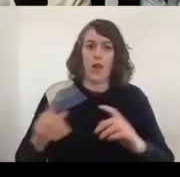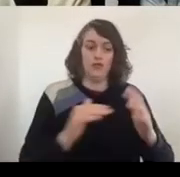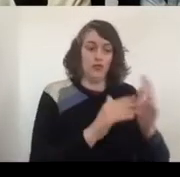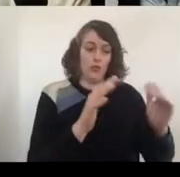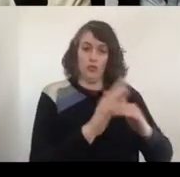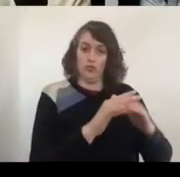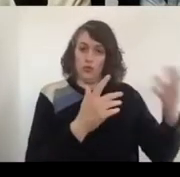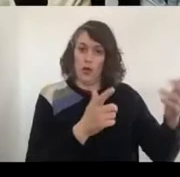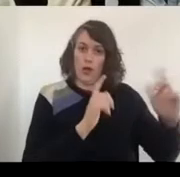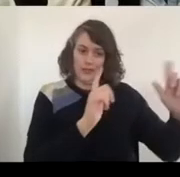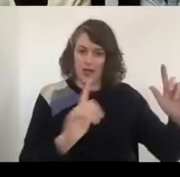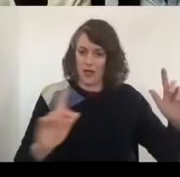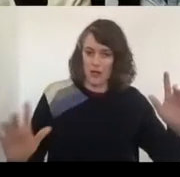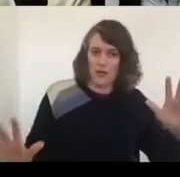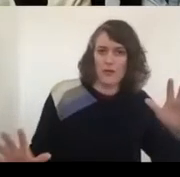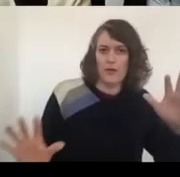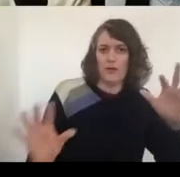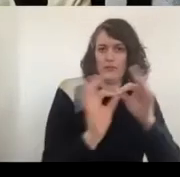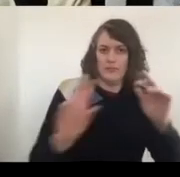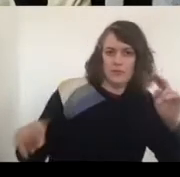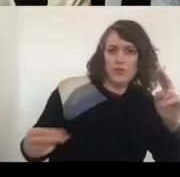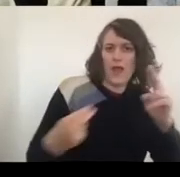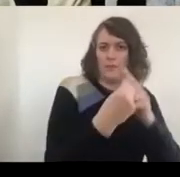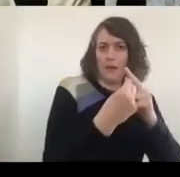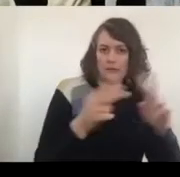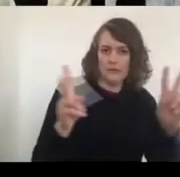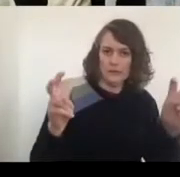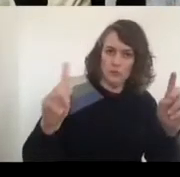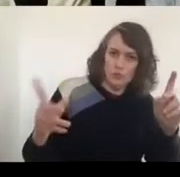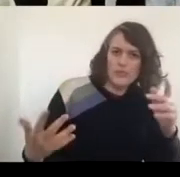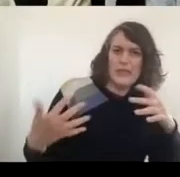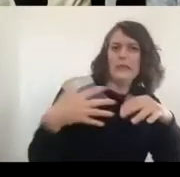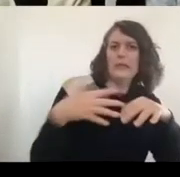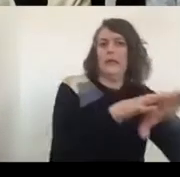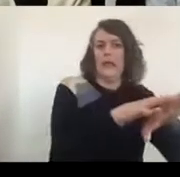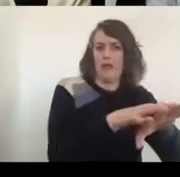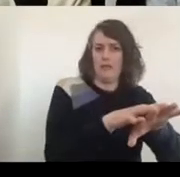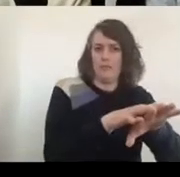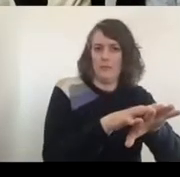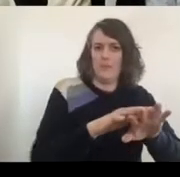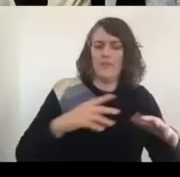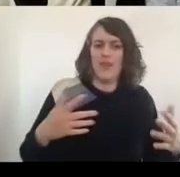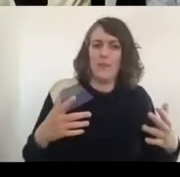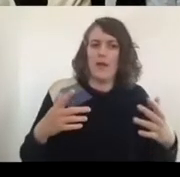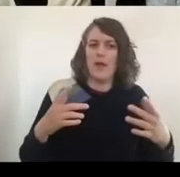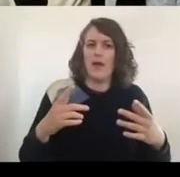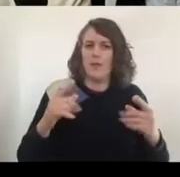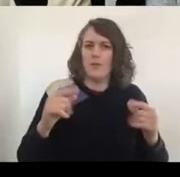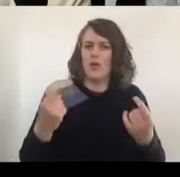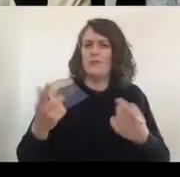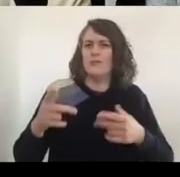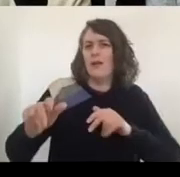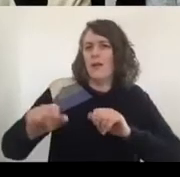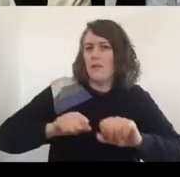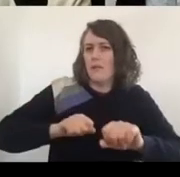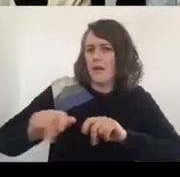„integrieren“ müsse. Diversity Management versucht in einem umfassenderen Verständnis von Inklusion,